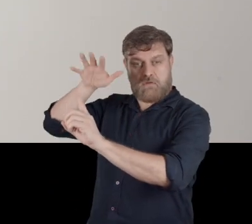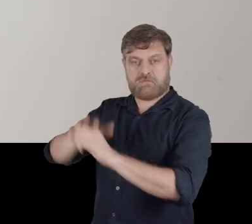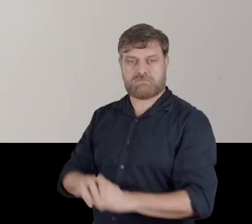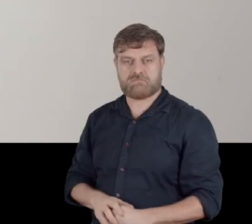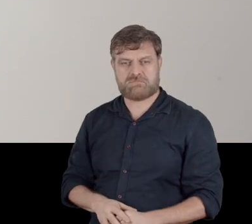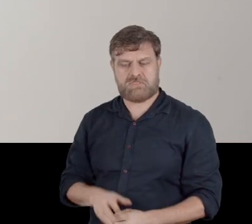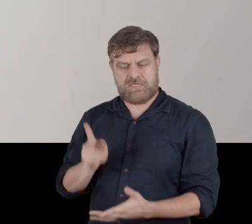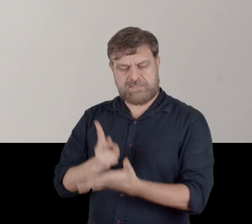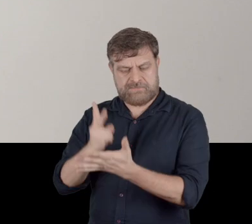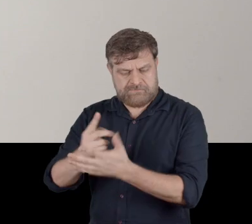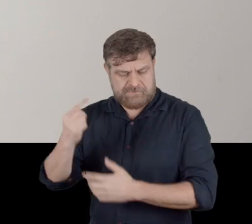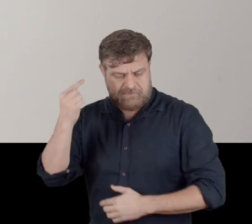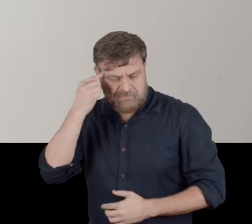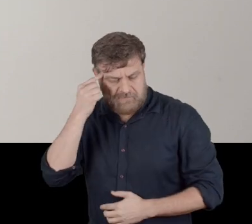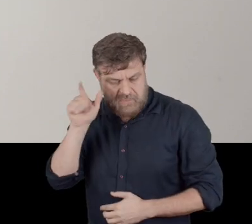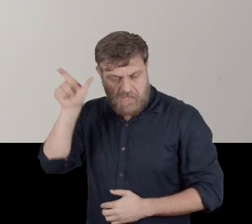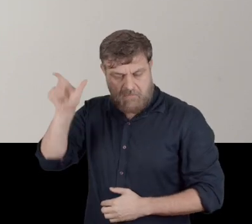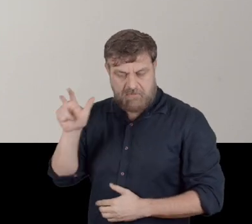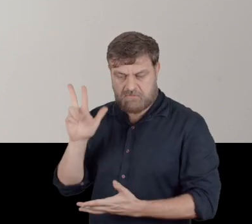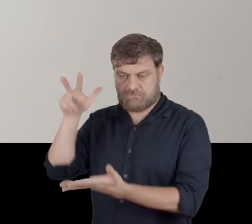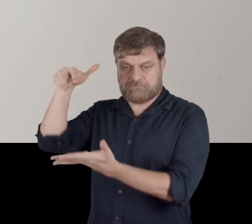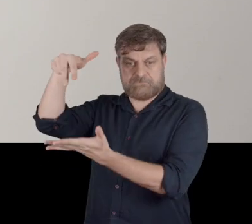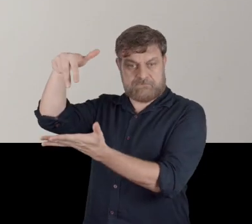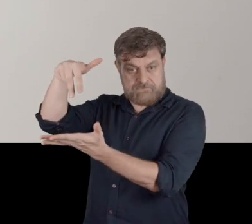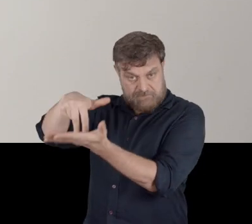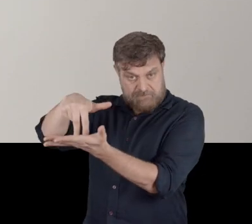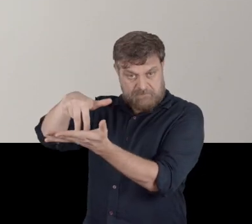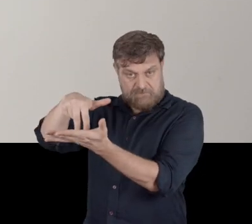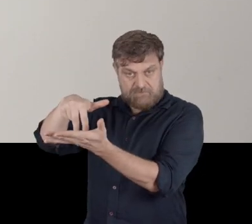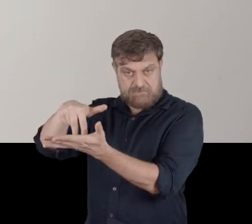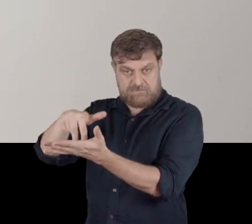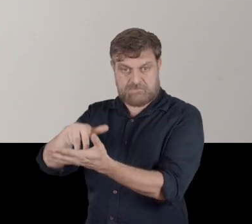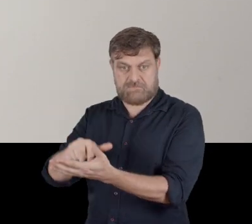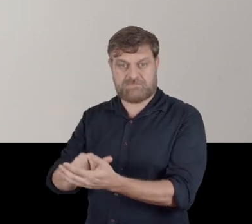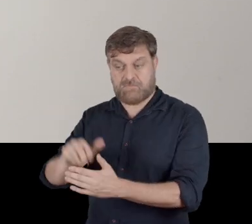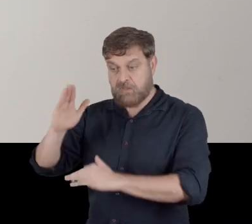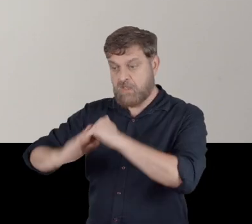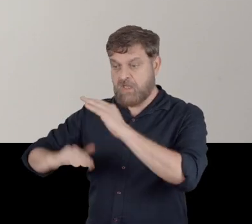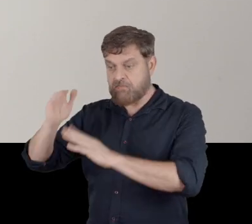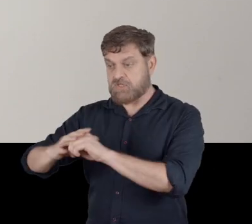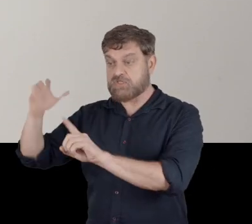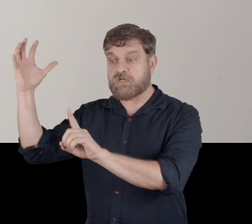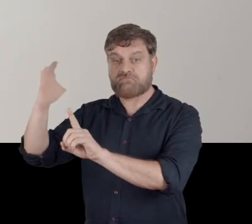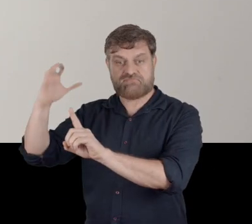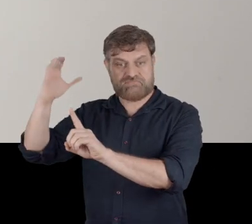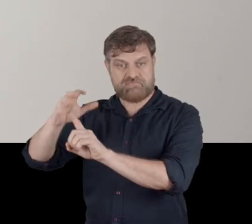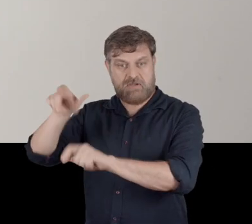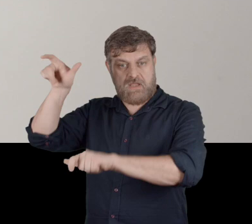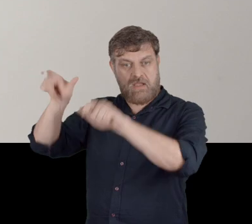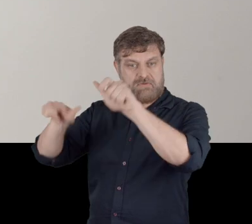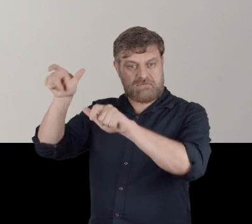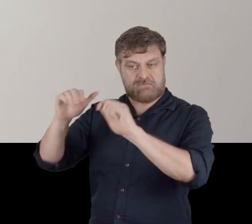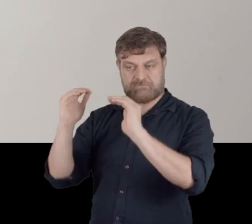a gente sempre associa esse lugar das ações influentes para as pessoas que